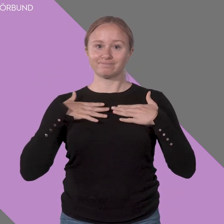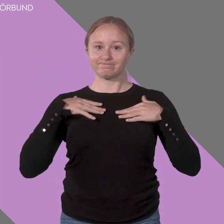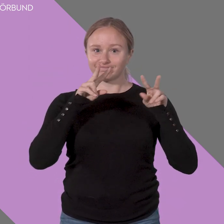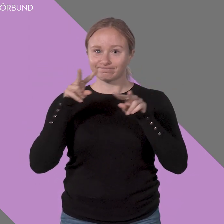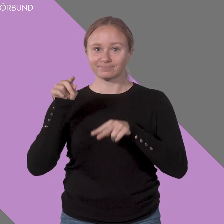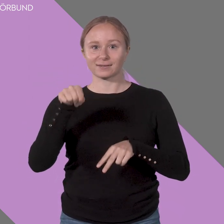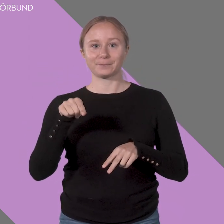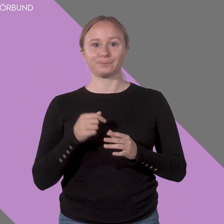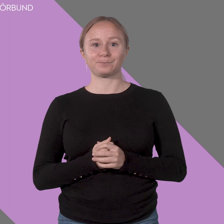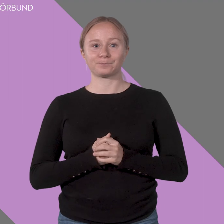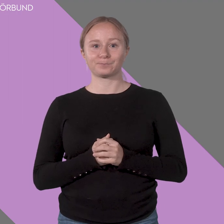till tittarnas glädje.